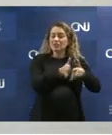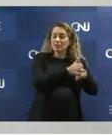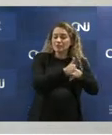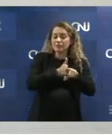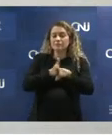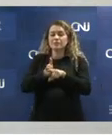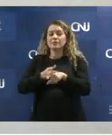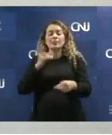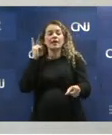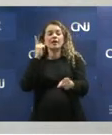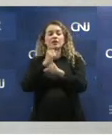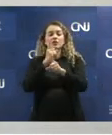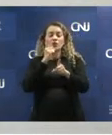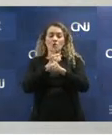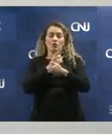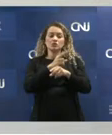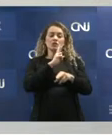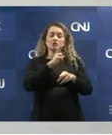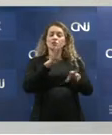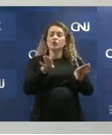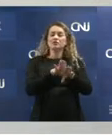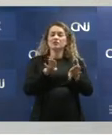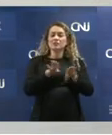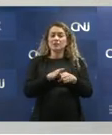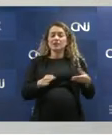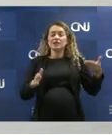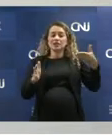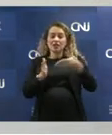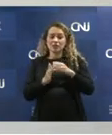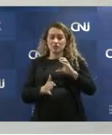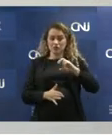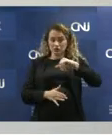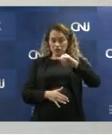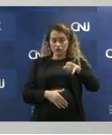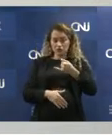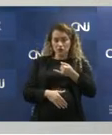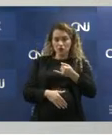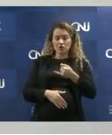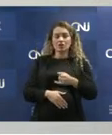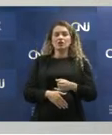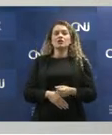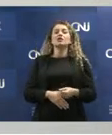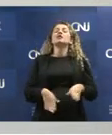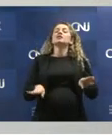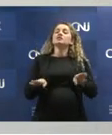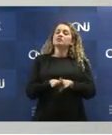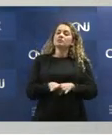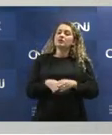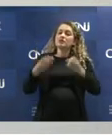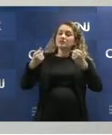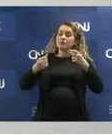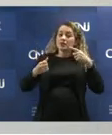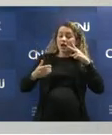ela encontra respaldo em um precedente desse Conselho Nacional de Justiça. E nós fazemos menção aqui a revisão disciplinar número